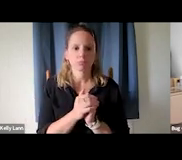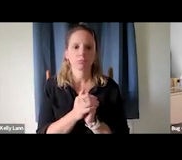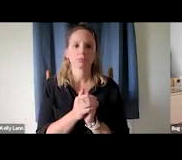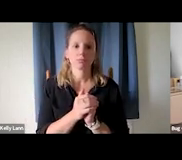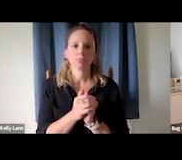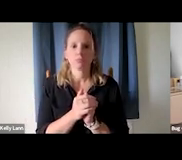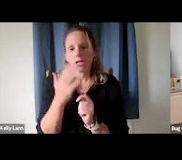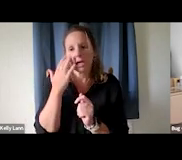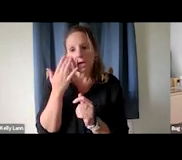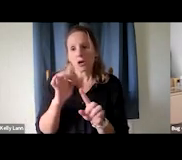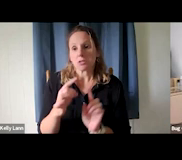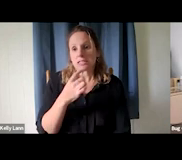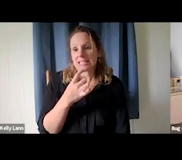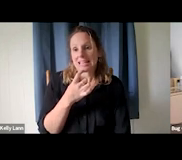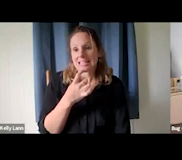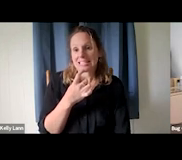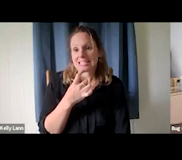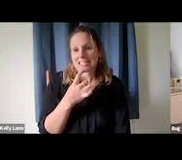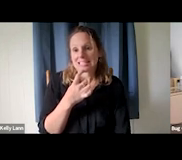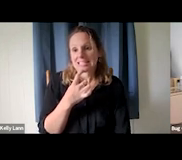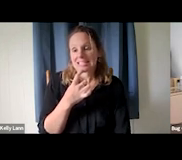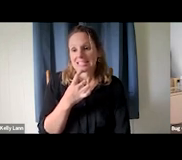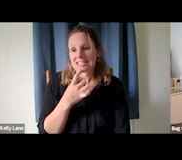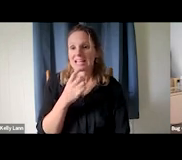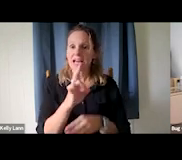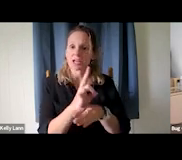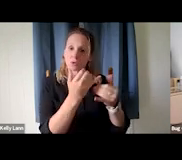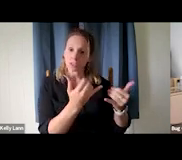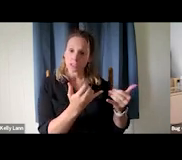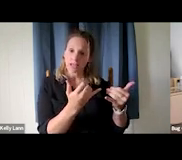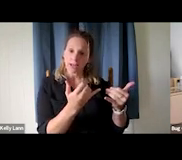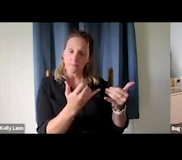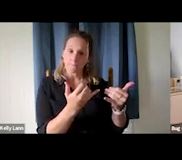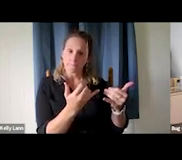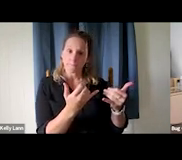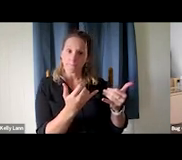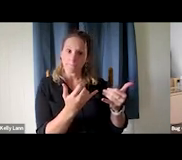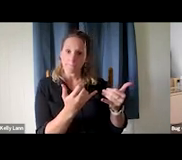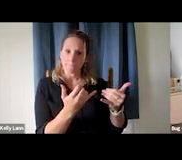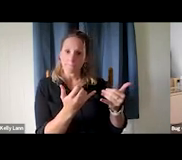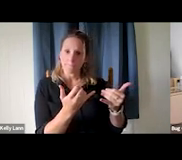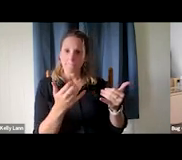e indica lo que él consume ahora, nos dice que tiene un historial de consumo